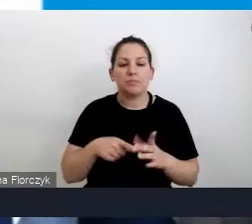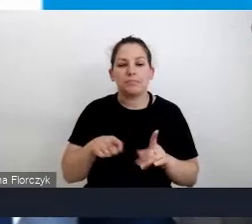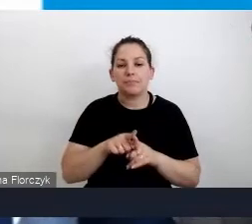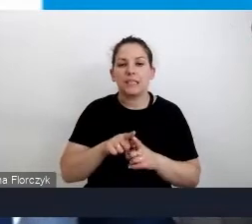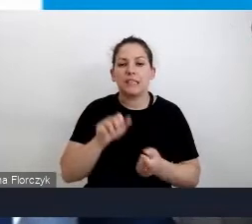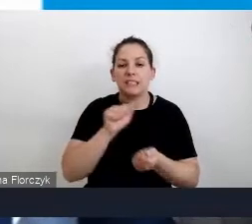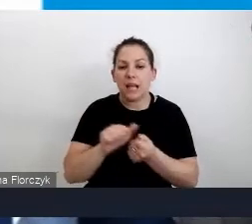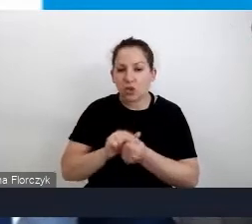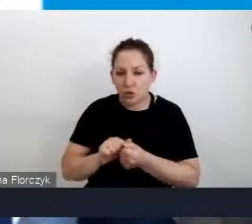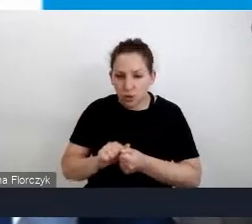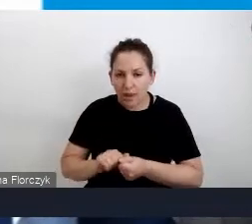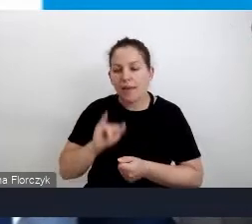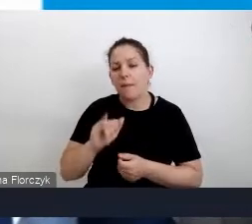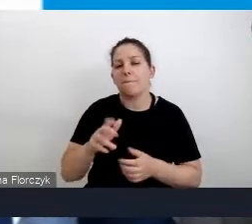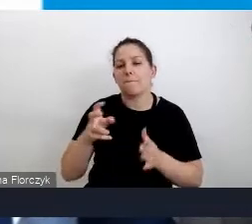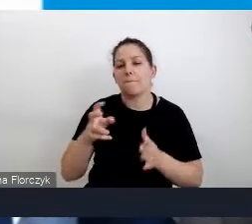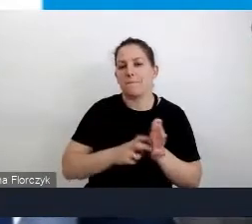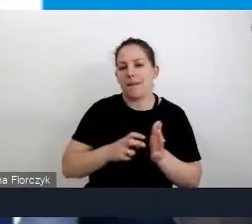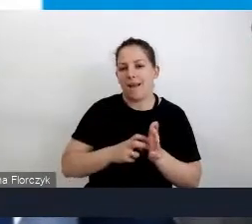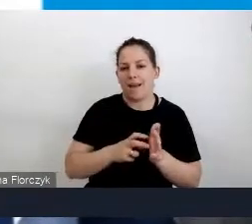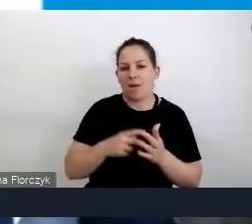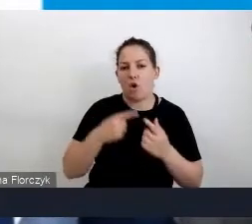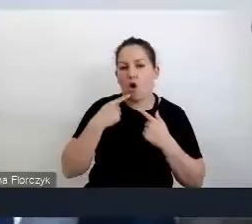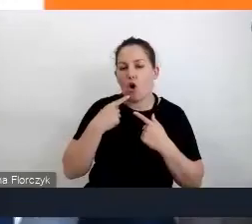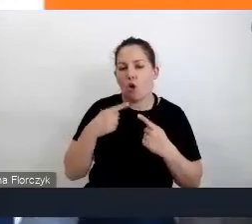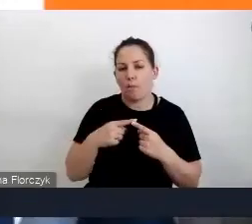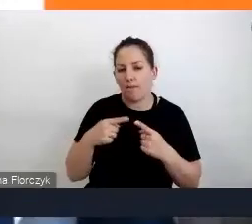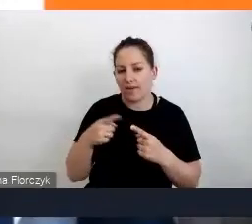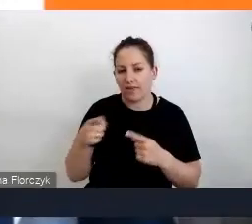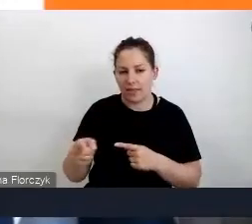jak i braku odpowiedniej ilości wody z Wisły.